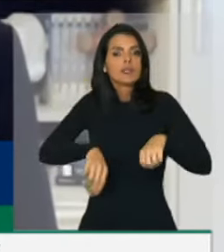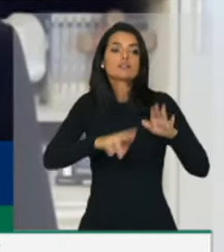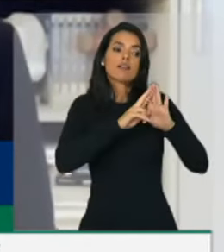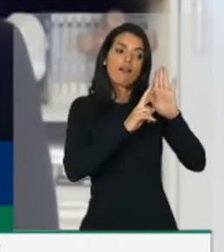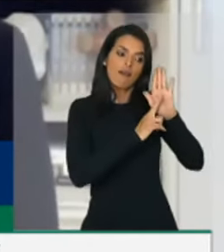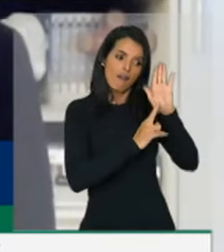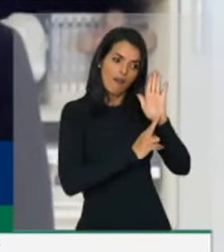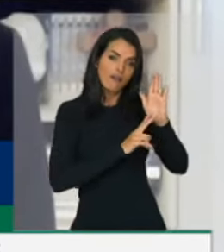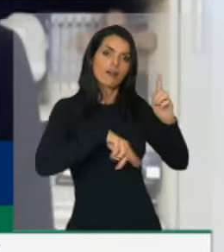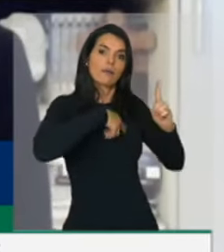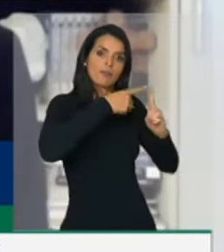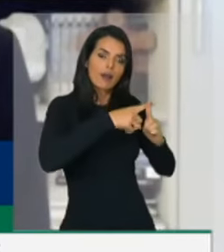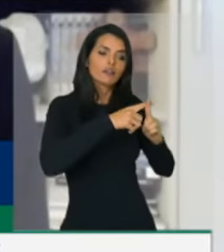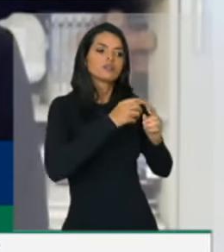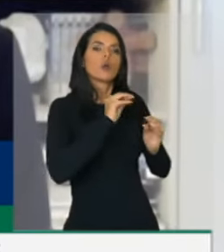REGRAS DE TRANSPARÊNCIA PARA